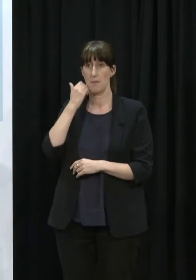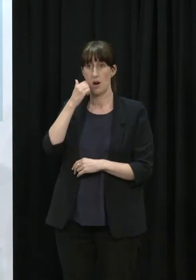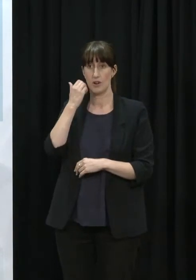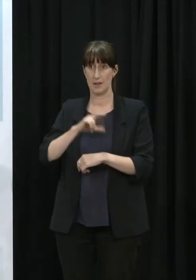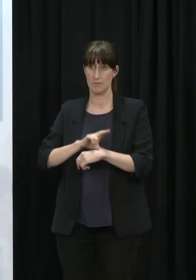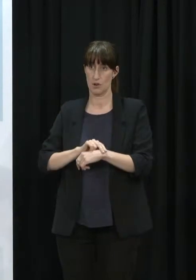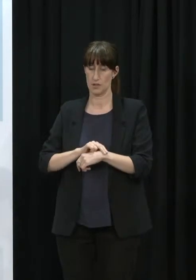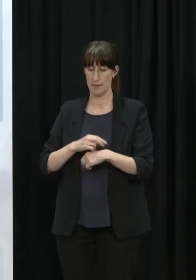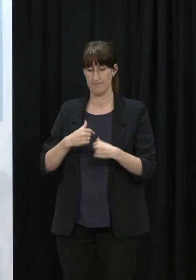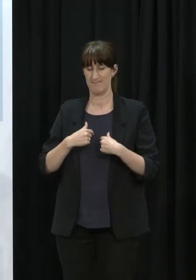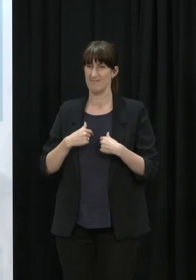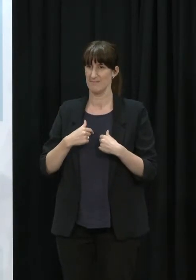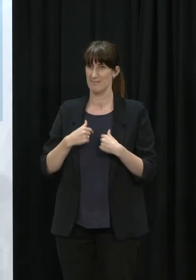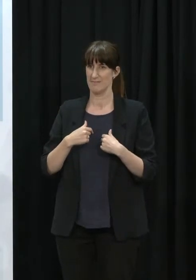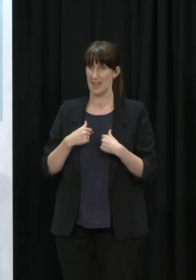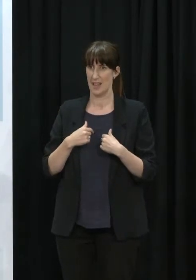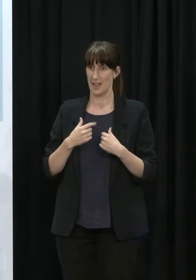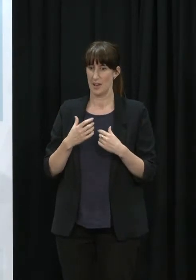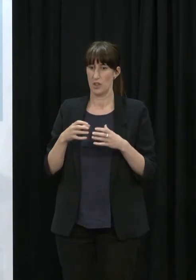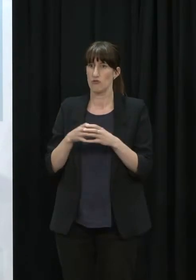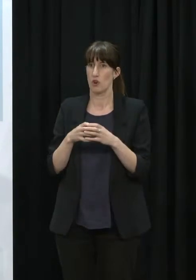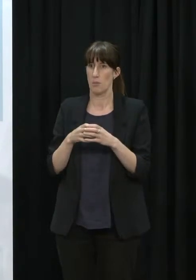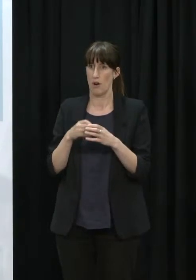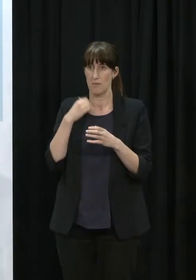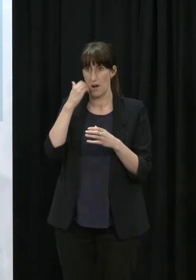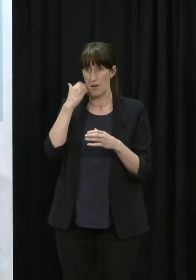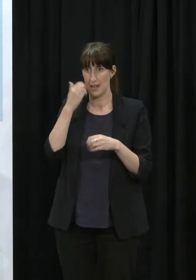tamariki i mua i te toenga o